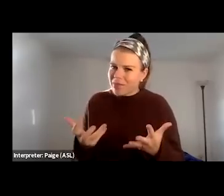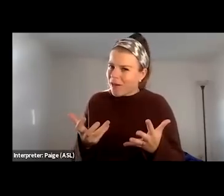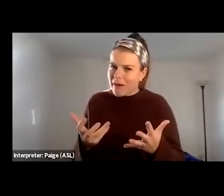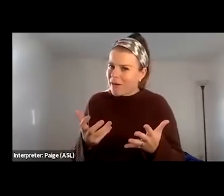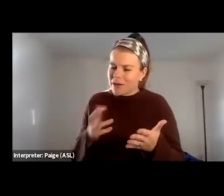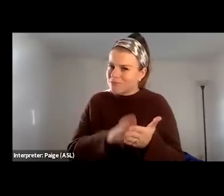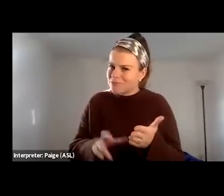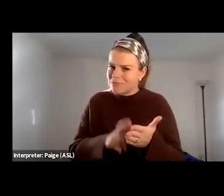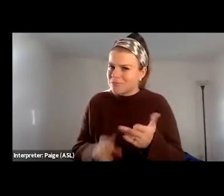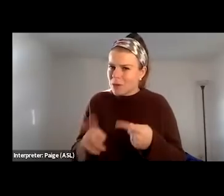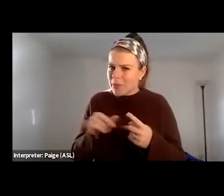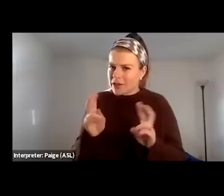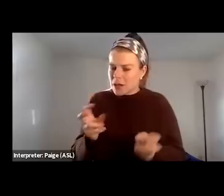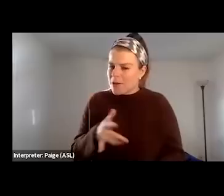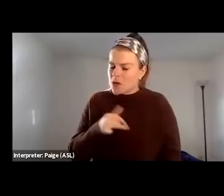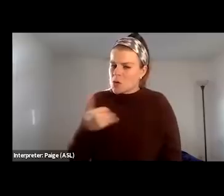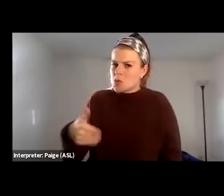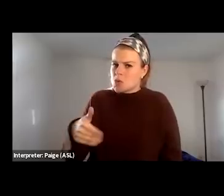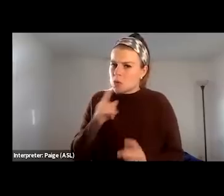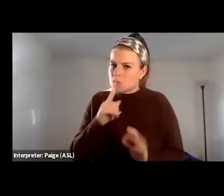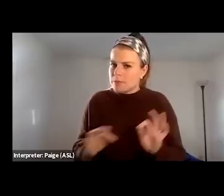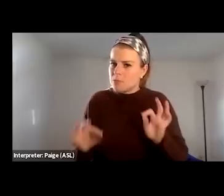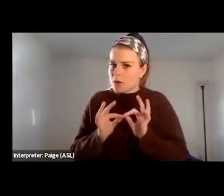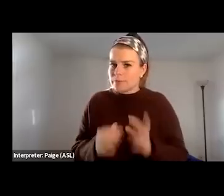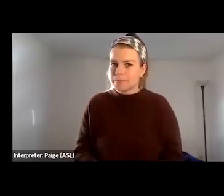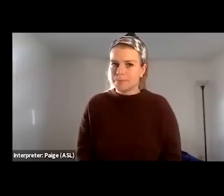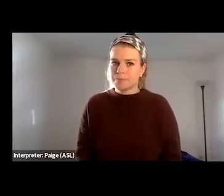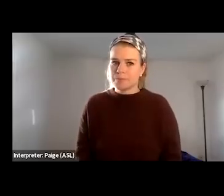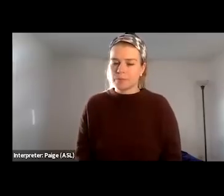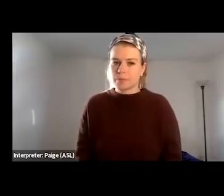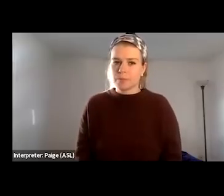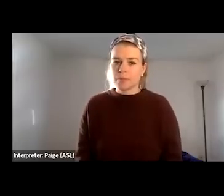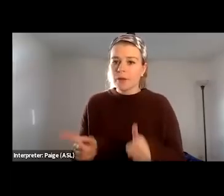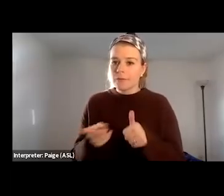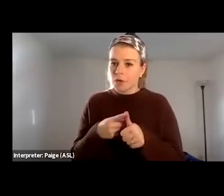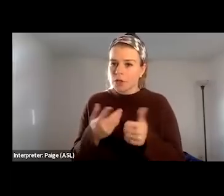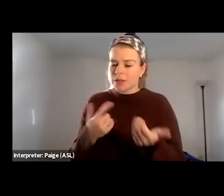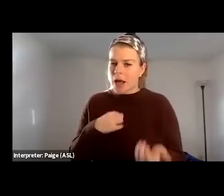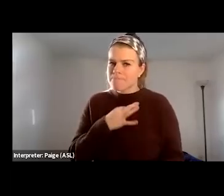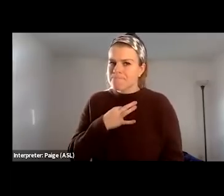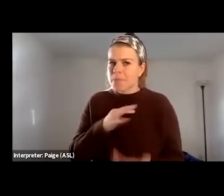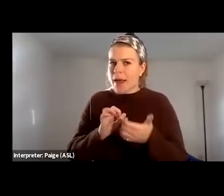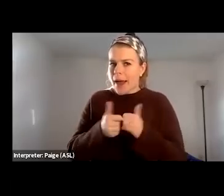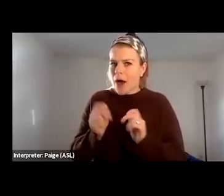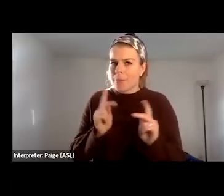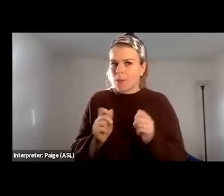así que se sentía bastante importante. Primero, quería saber cómo las personas que han experimentado sinhogarismo